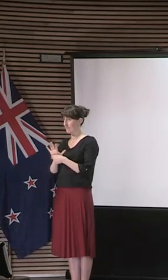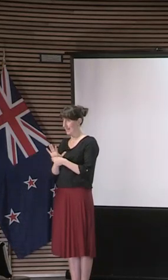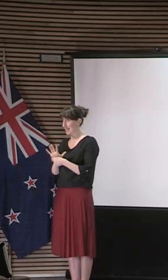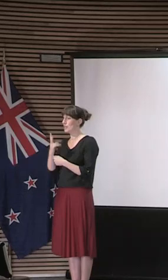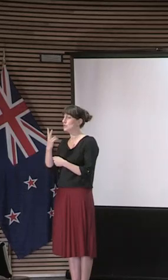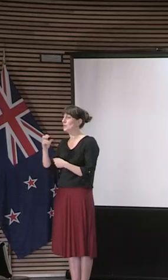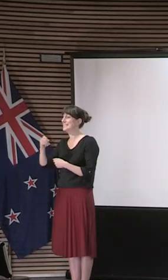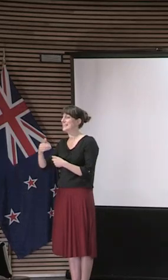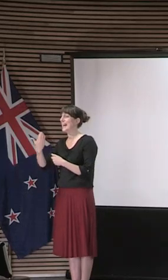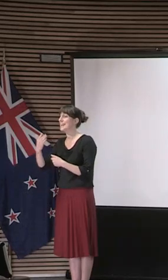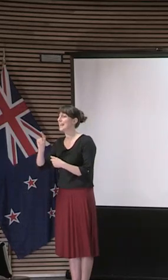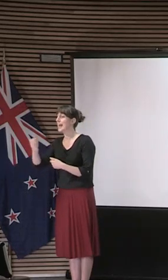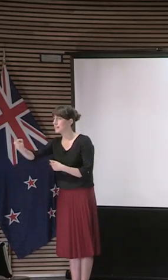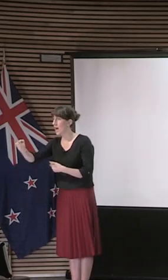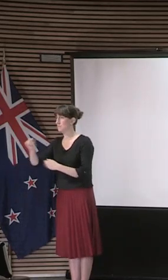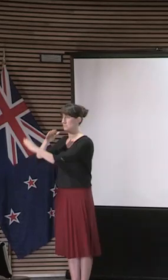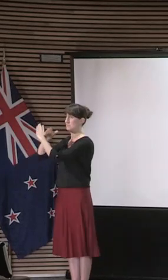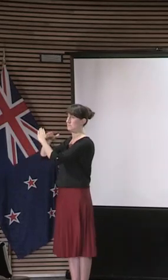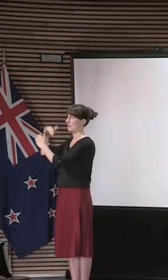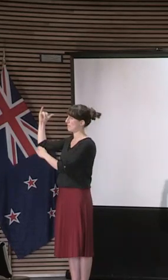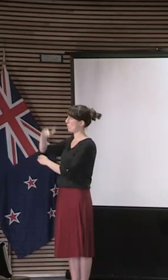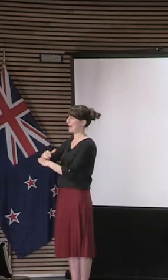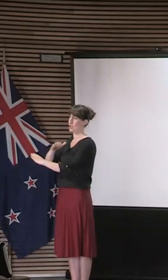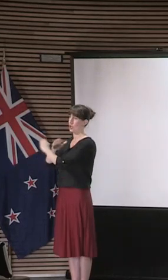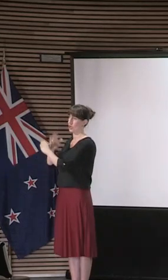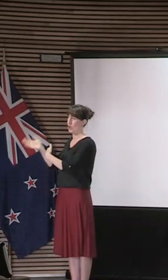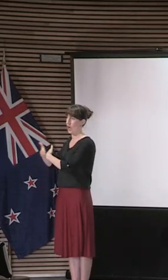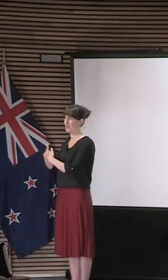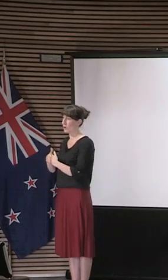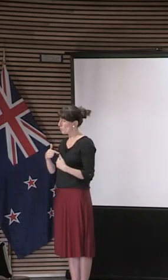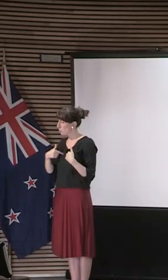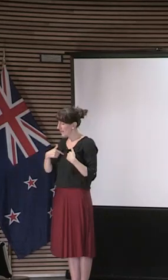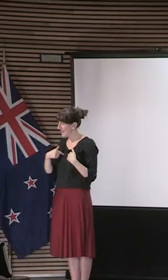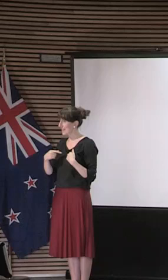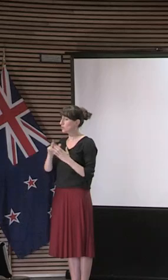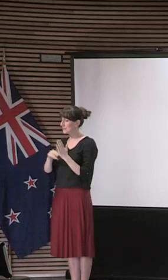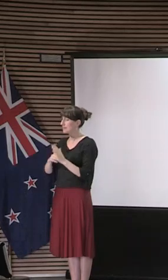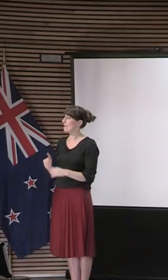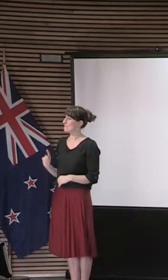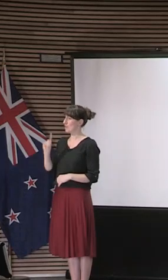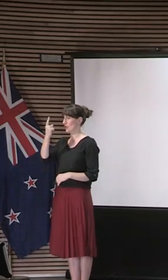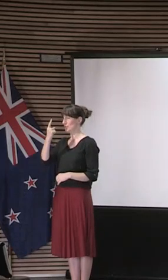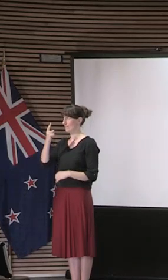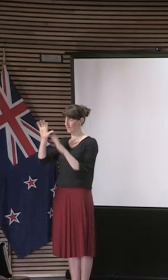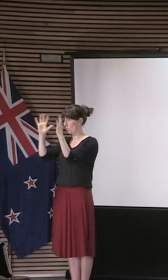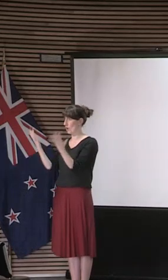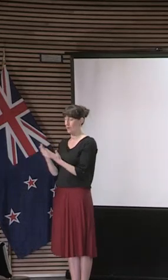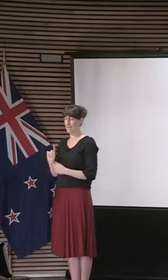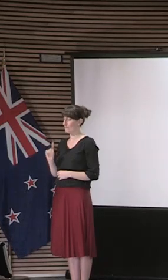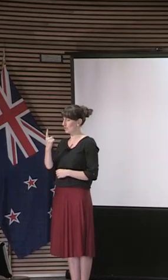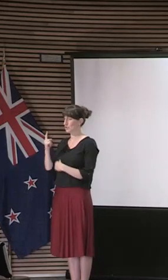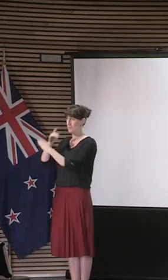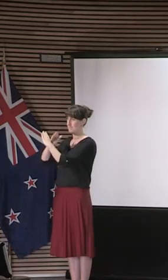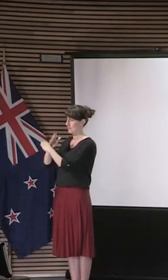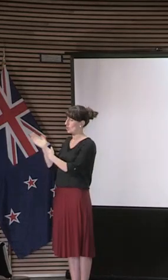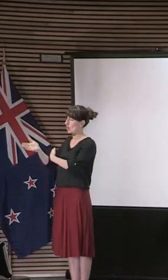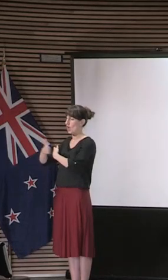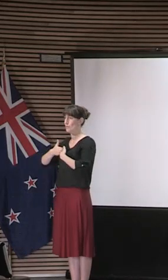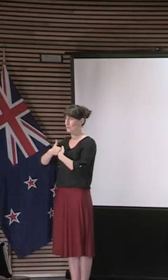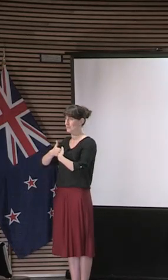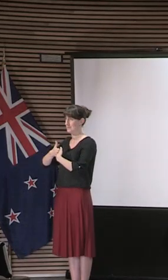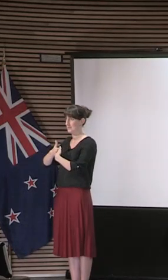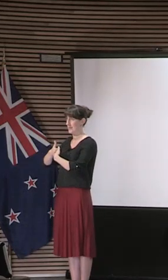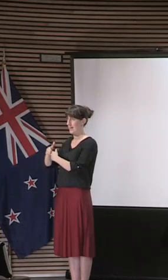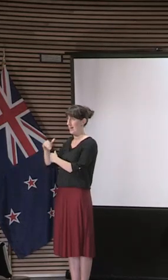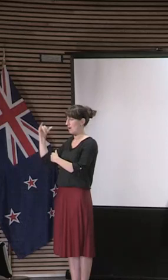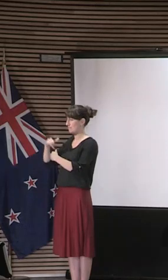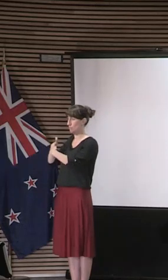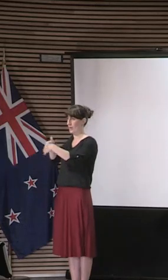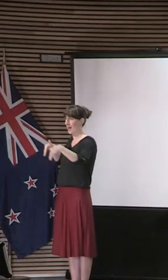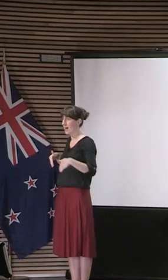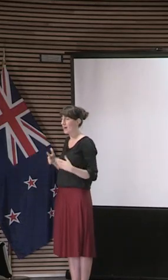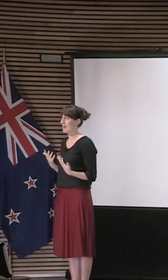mano tini o nga iwi i nga ra